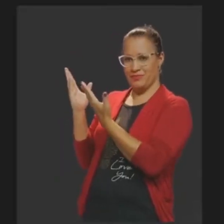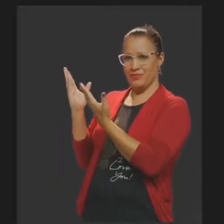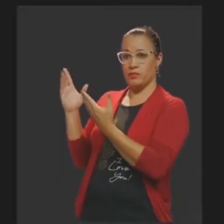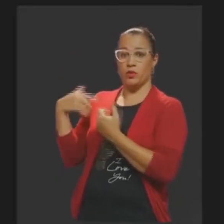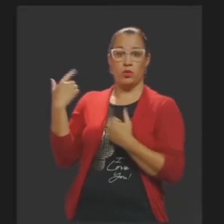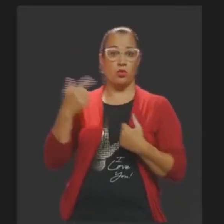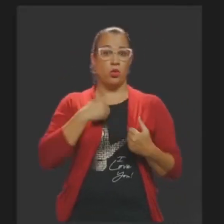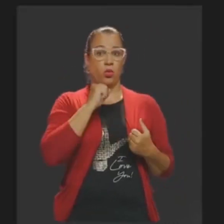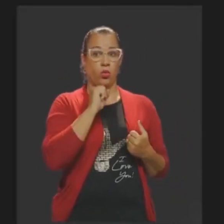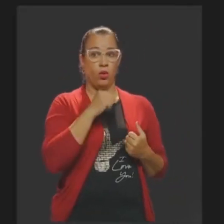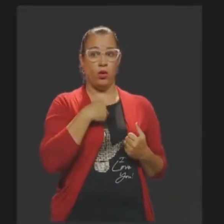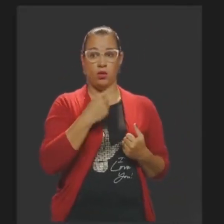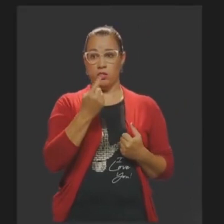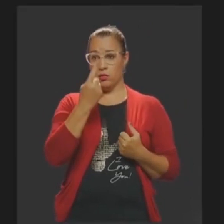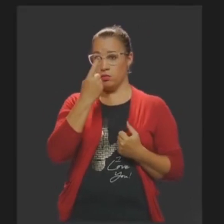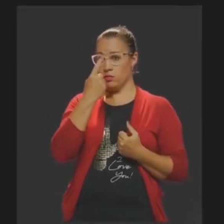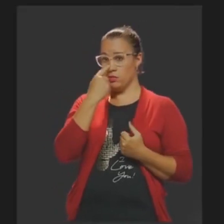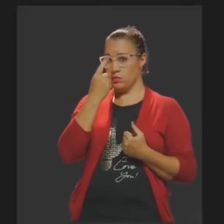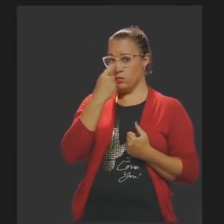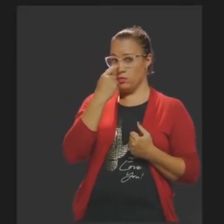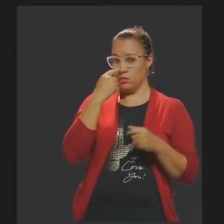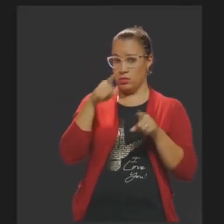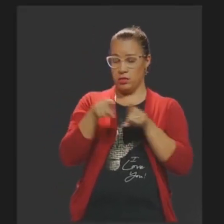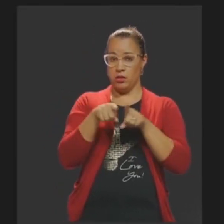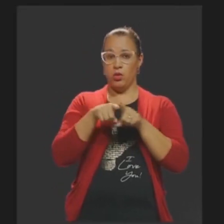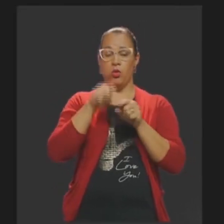dentro do nosso nariz, essas duas aberturas são as fossas